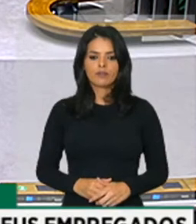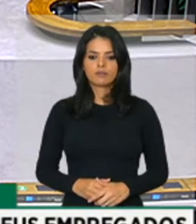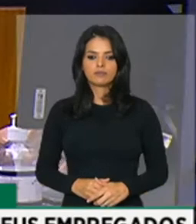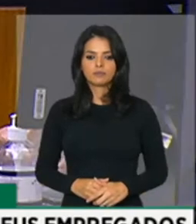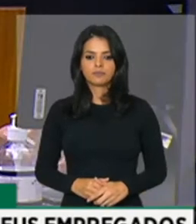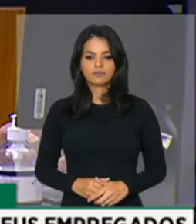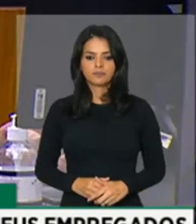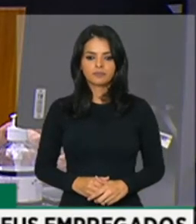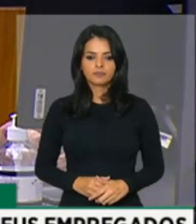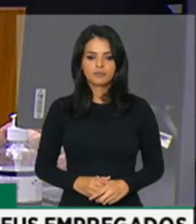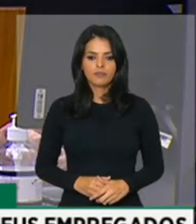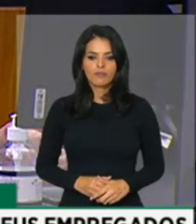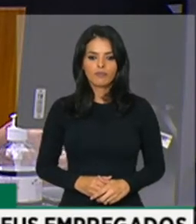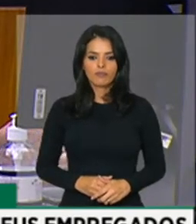ESSA PRESIDÊNCIA CONVOCA OS SENHORES DEPUTADOS E AS